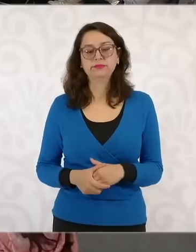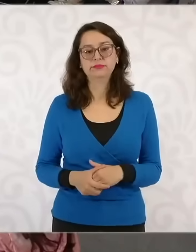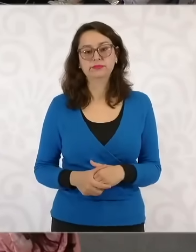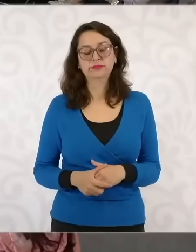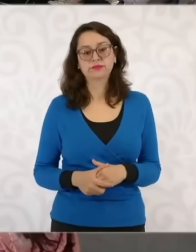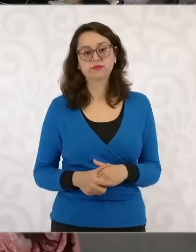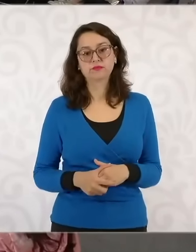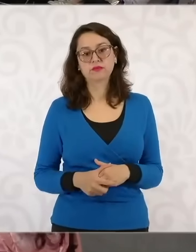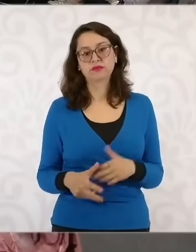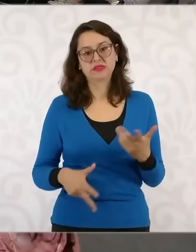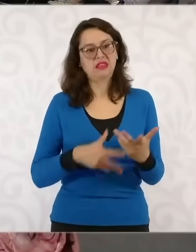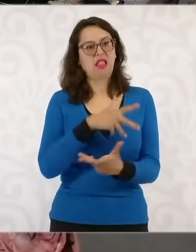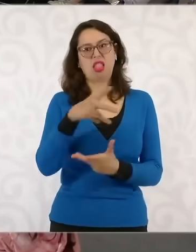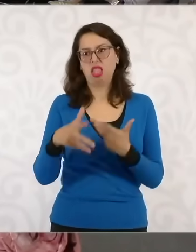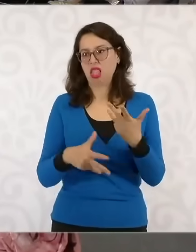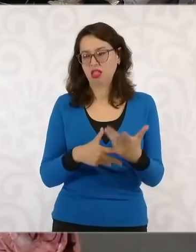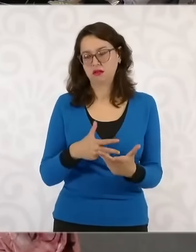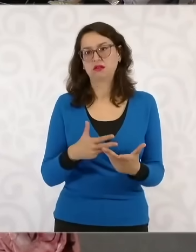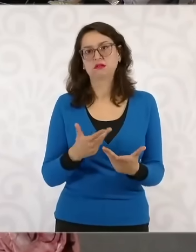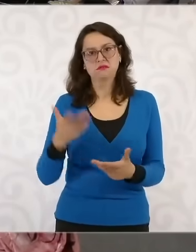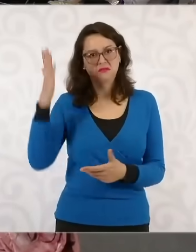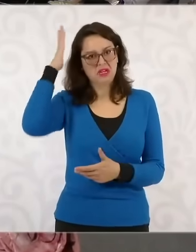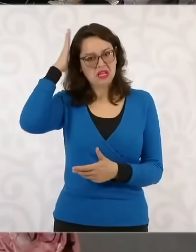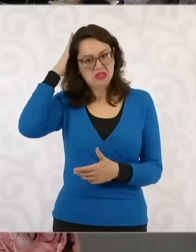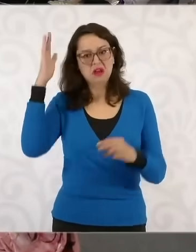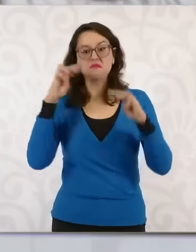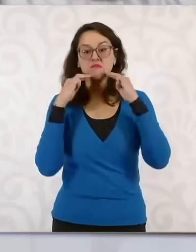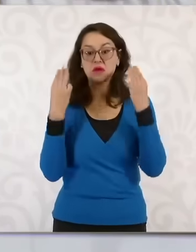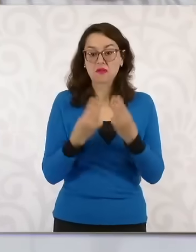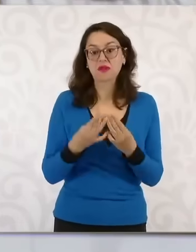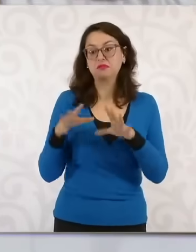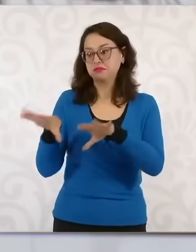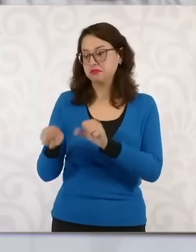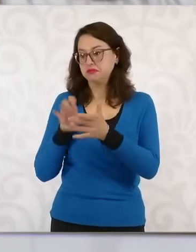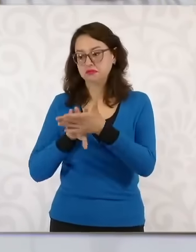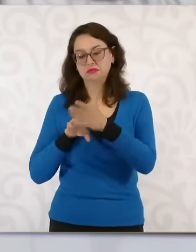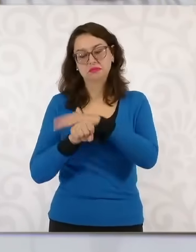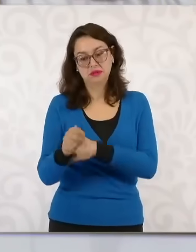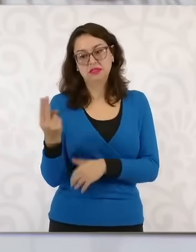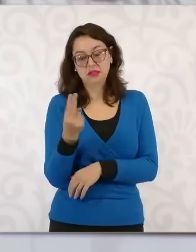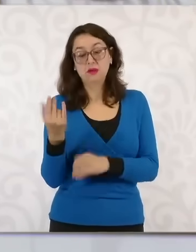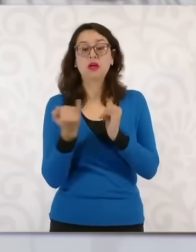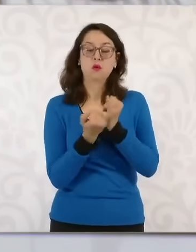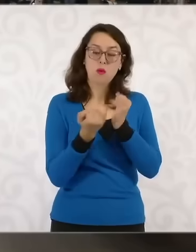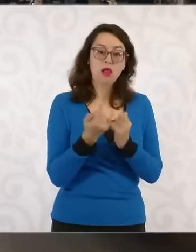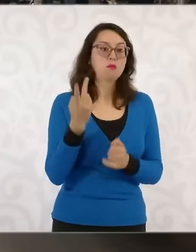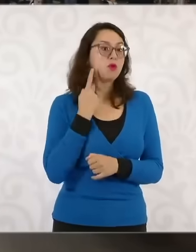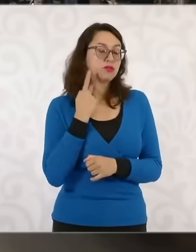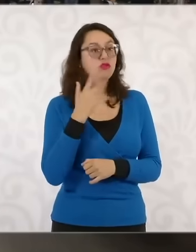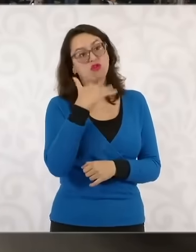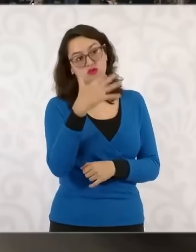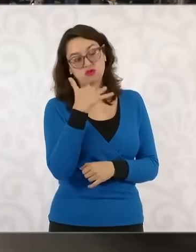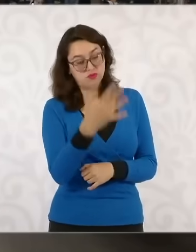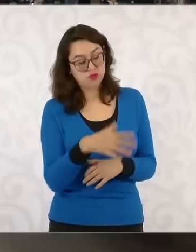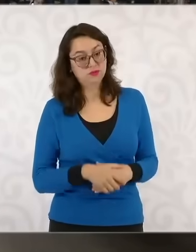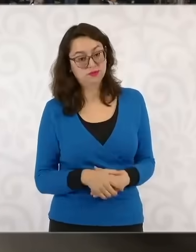de generadores de violencia y también de delitos de cuello blanco. e justo en estos asuntos que